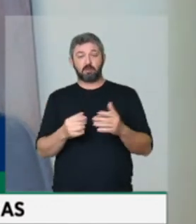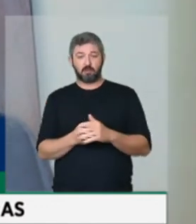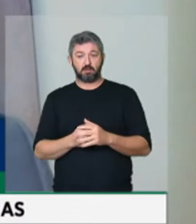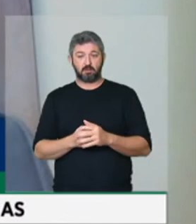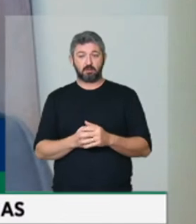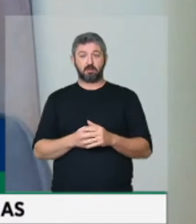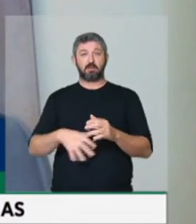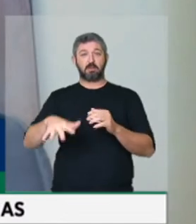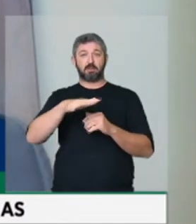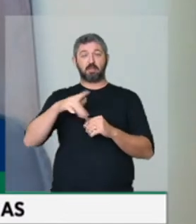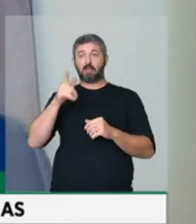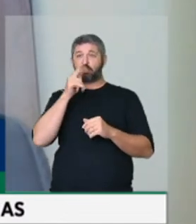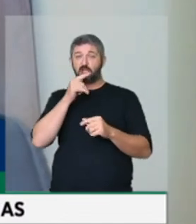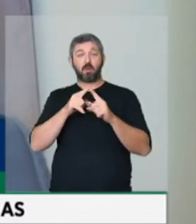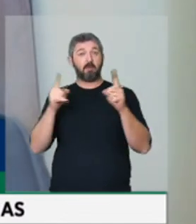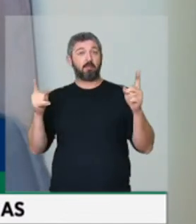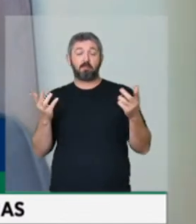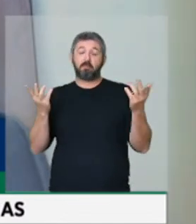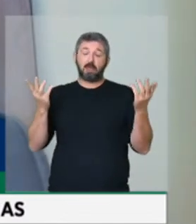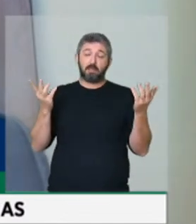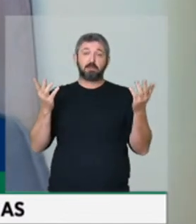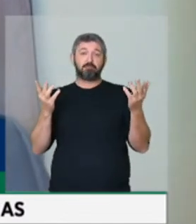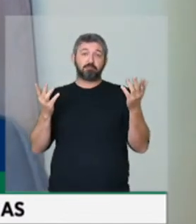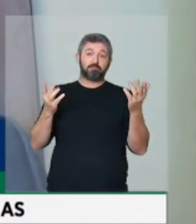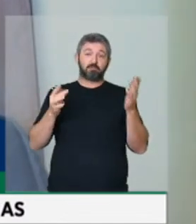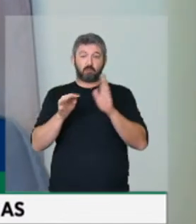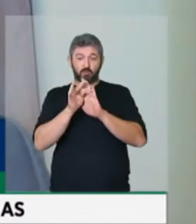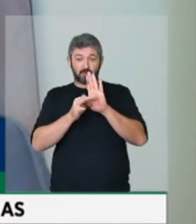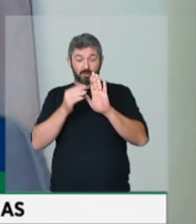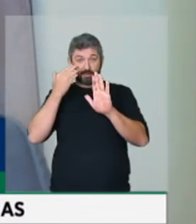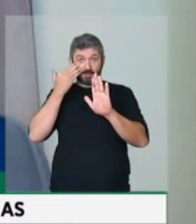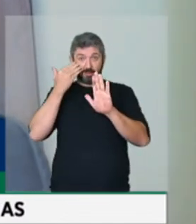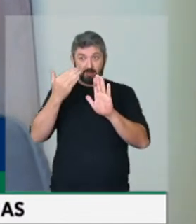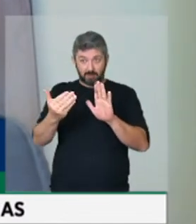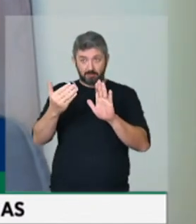TAMBÉM EM BACIAS HIDROGRÁ FICAS, PORÉM, PORÉM O TEXTO APRESENTADO PELO RELATOR,